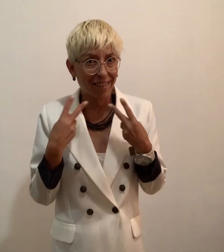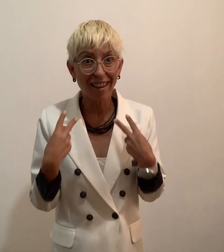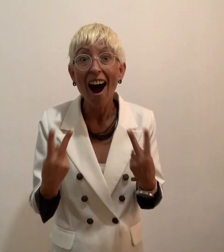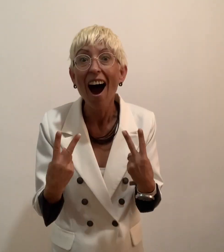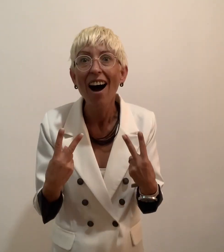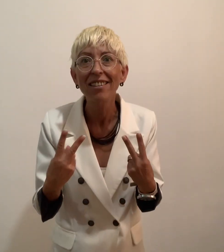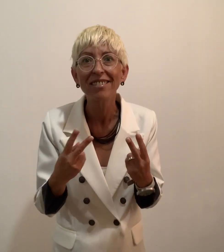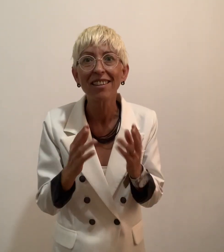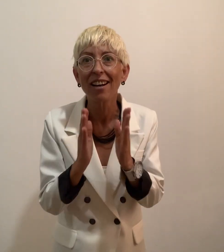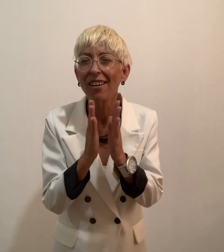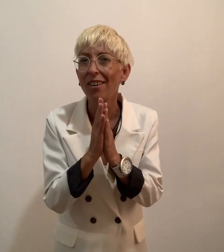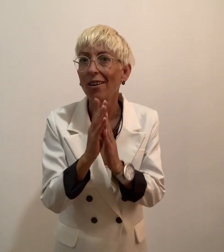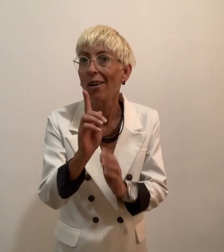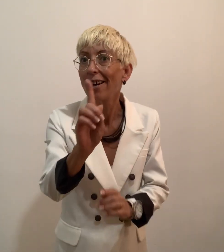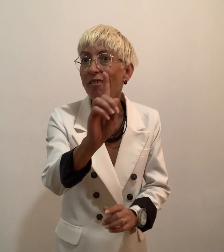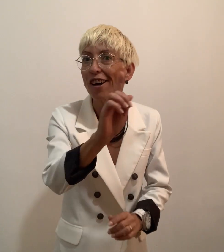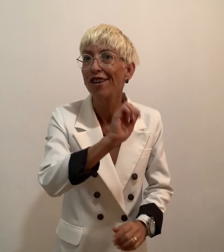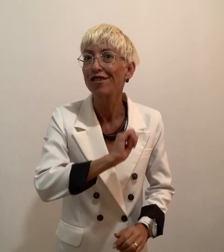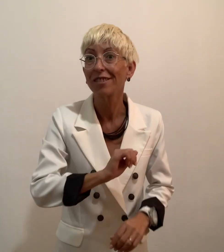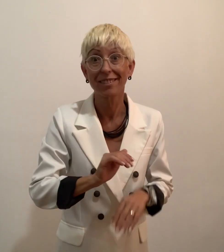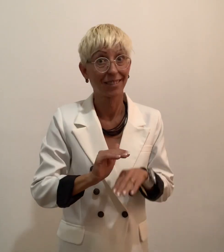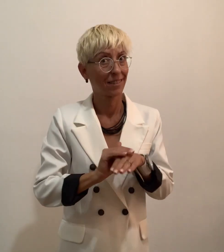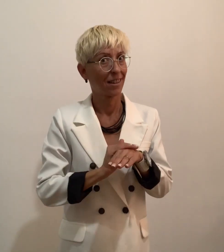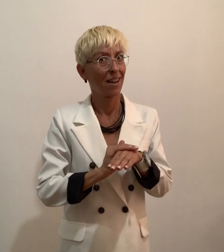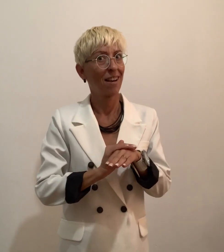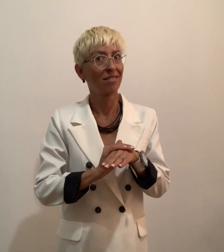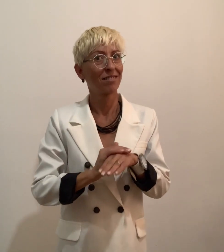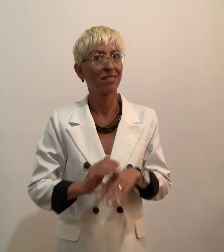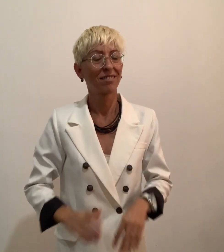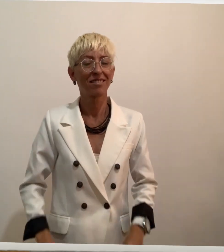העיקר לא לבקש סליחה